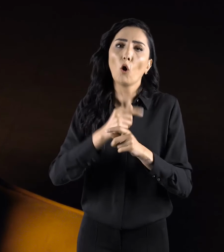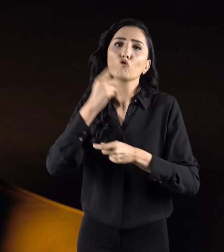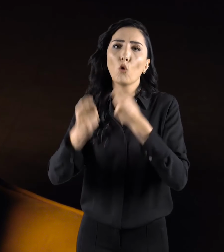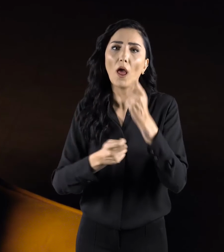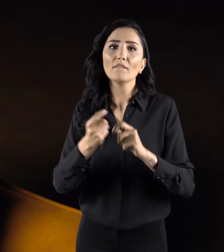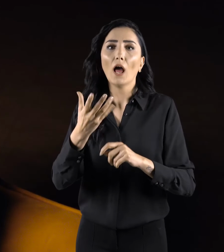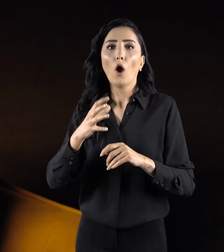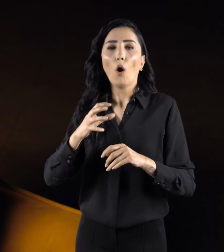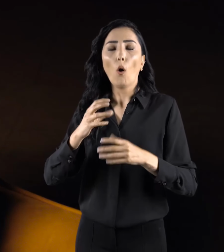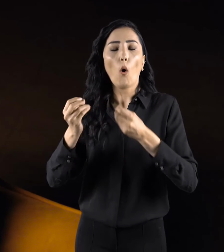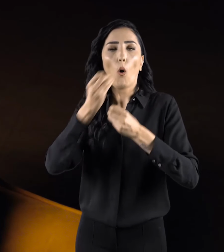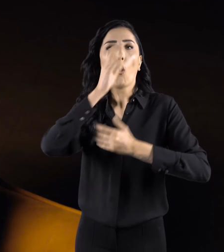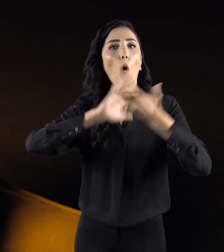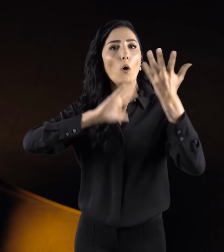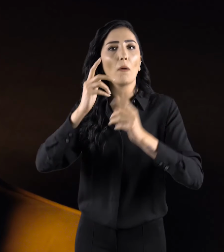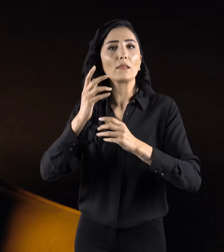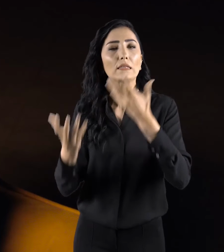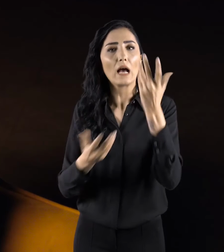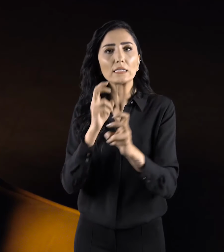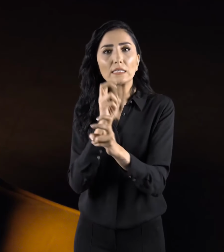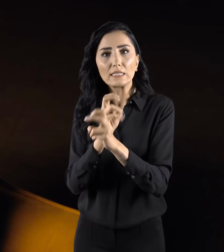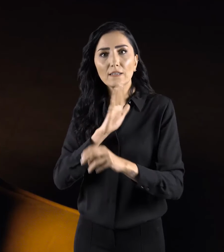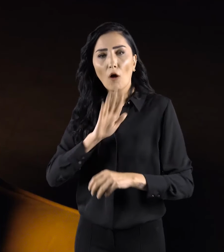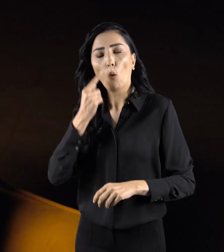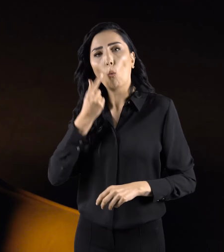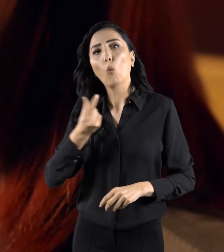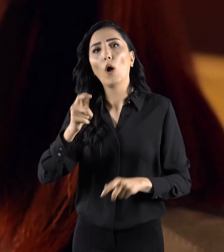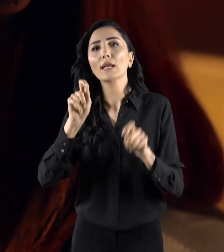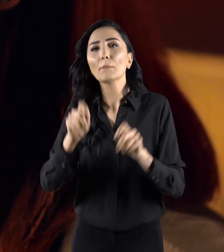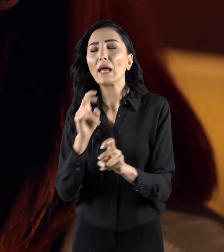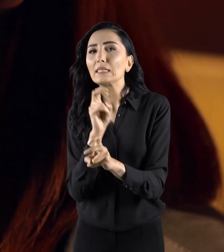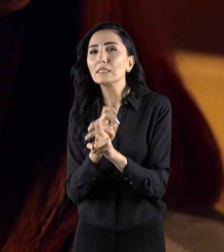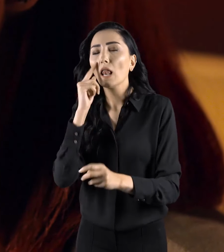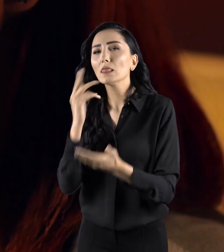görebilir ve bu konuda uyarılar yapabilir. Risklerin değerlendirmesinde meteorolojik